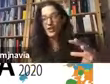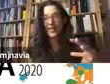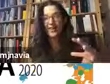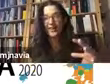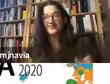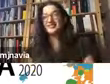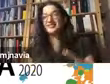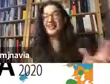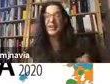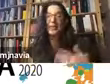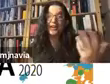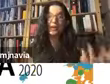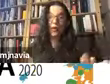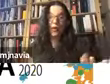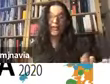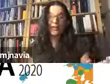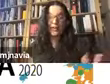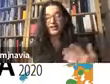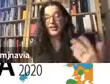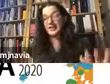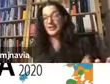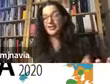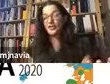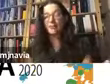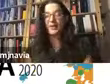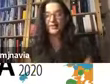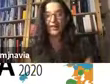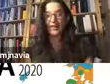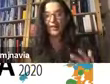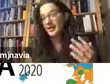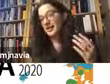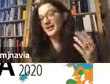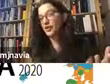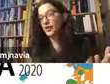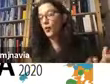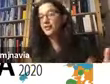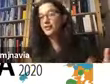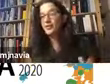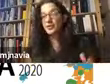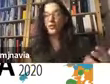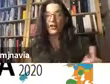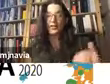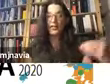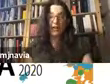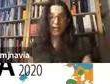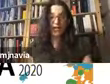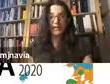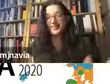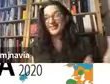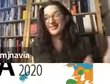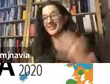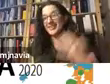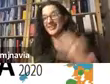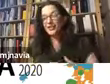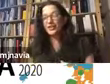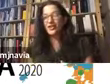recordada", si quieren empezar con cuentos este escritor también tiene libros de cuentos, uno que se llama "Historia argentina" y otro